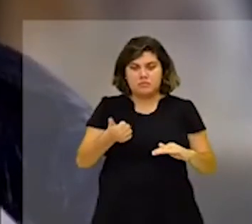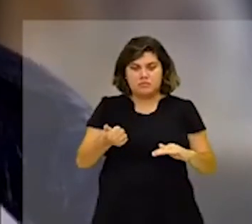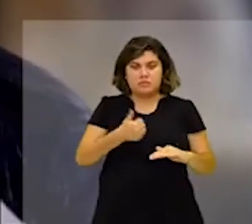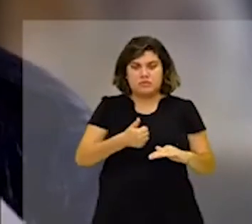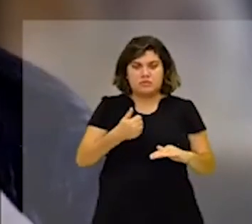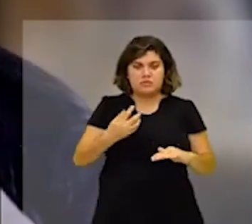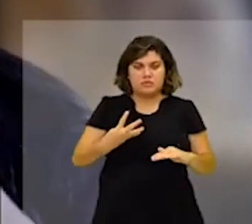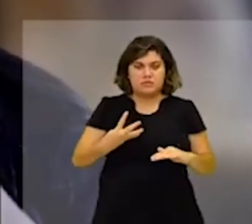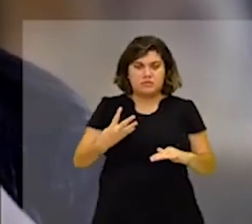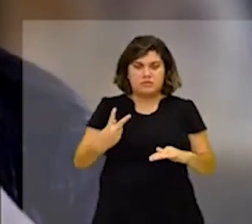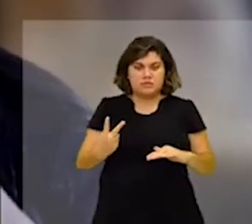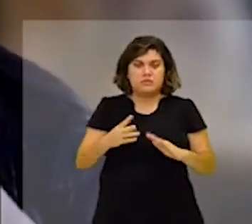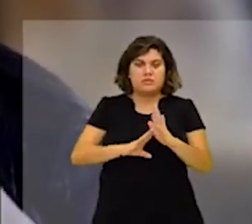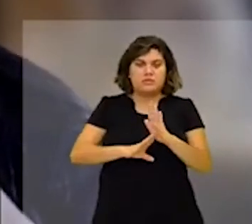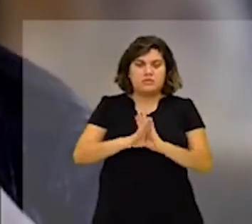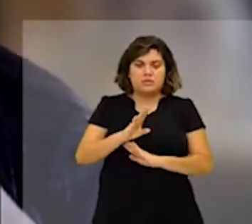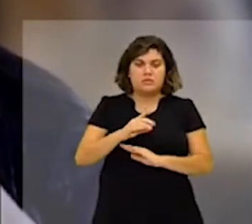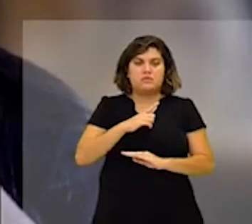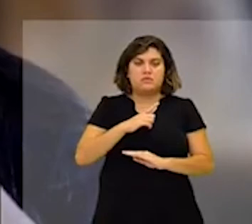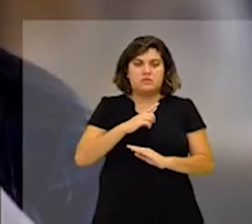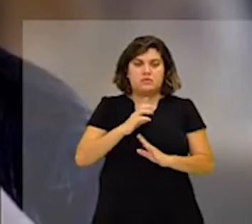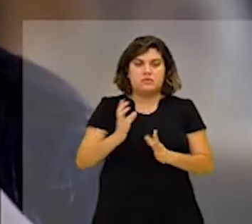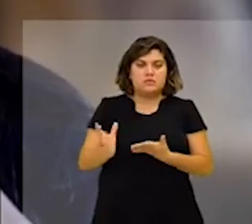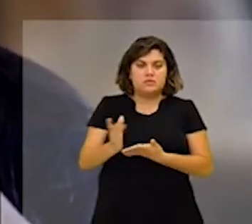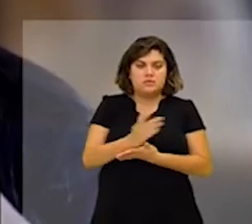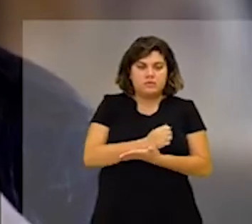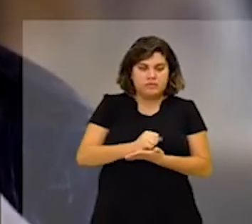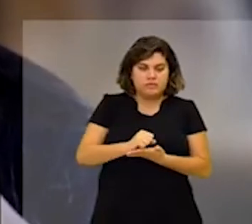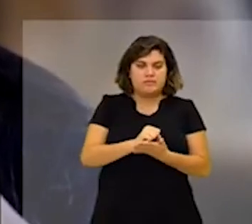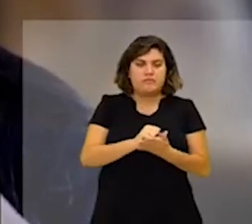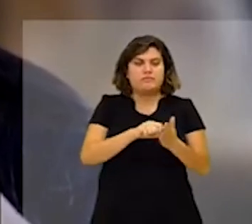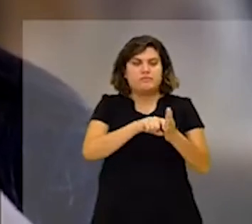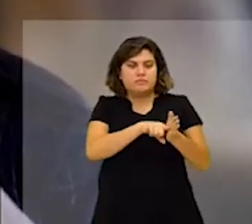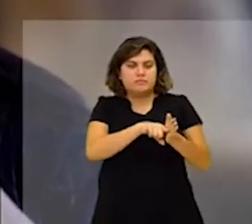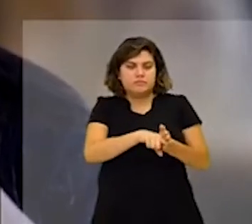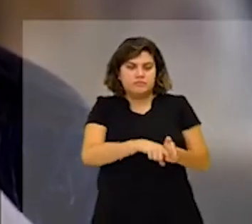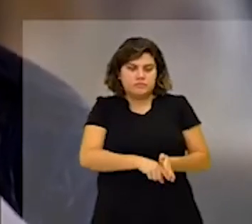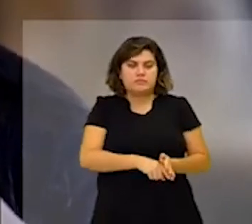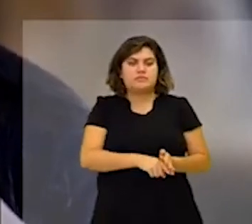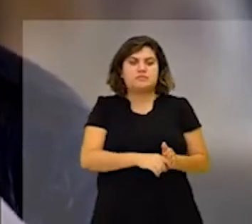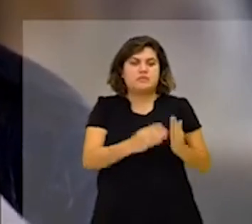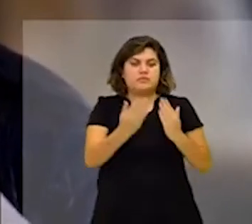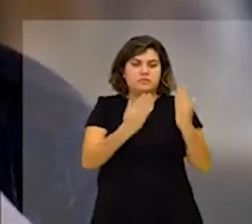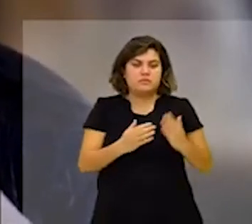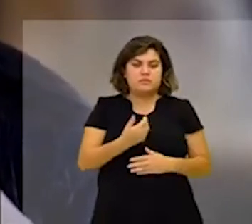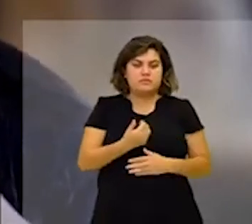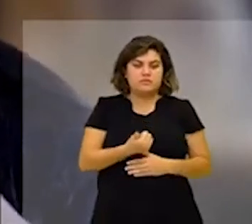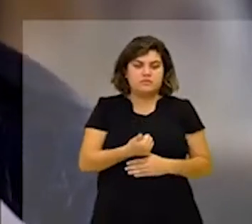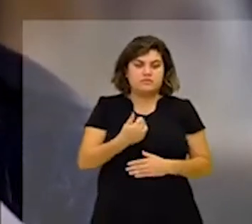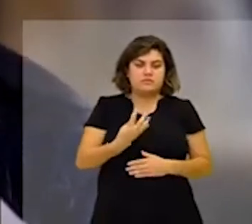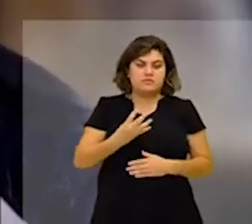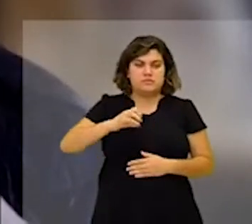ranking da União parlamentar meu parlamentar entrou 199 países no mundo e na América Latina